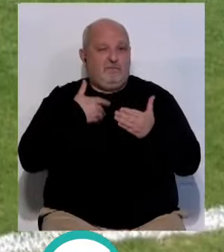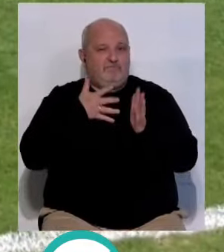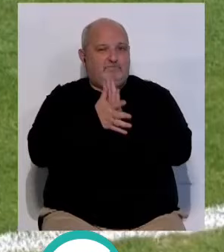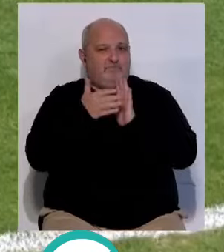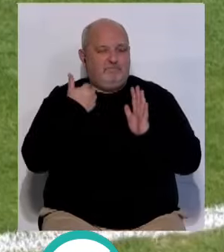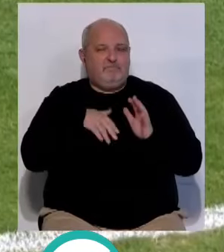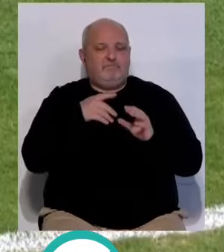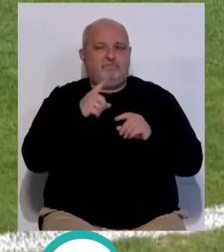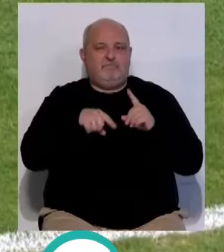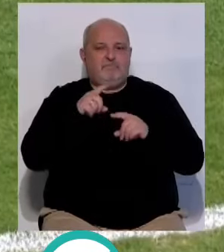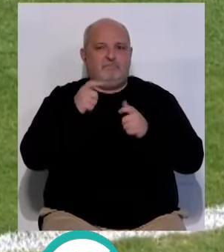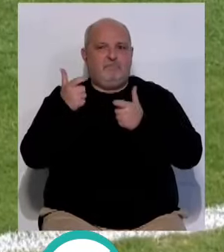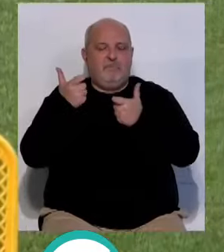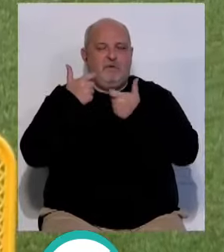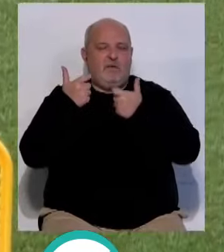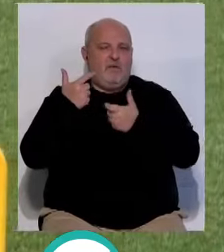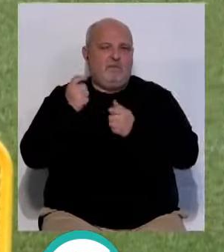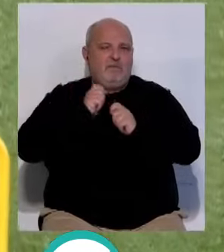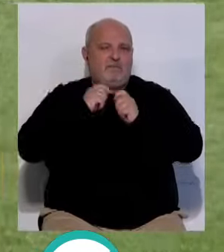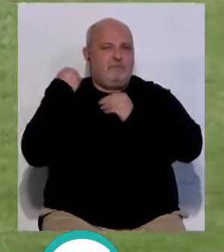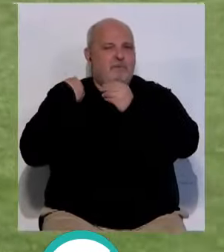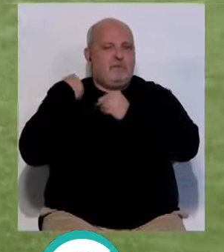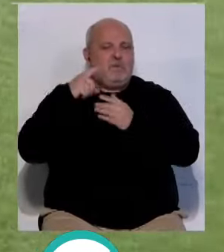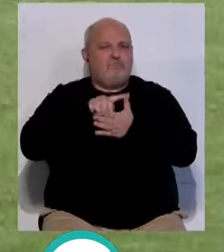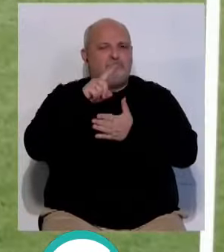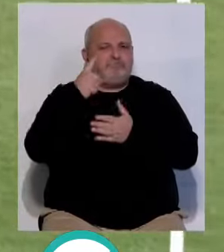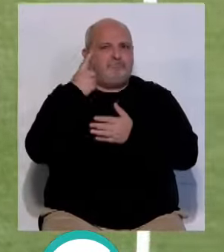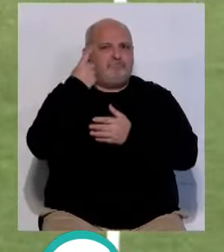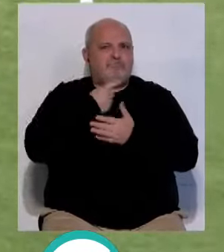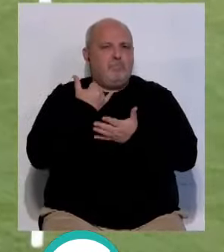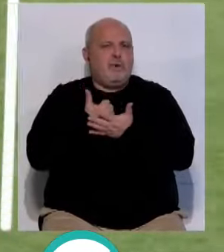Recibí una barbaridad de WhatsApp preguntando por la situación del futbolista uruguayo que